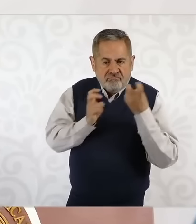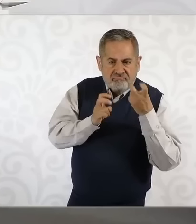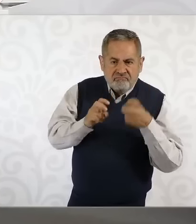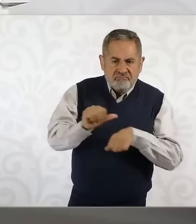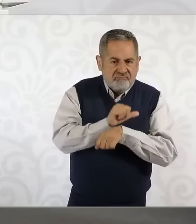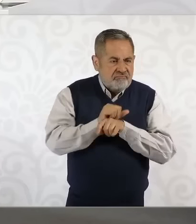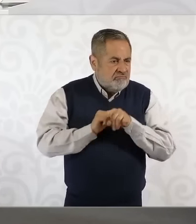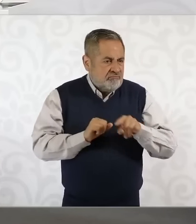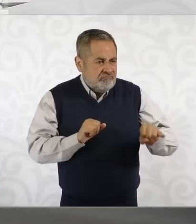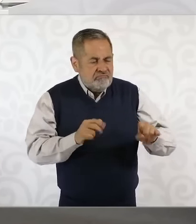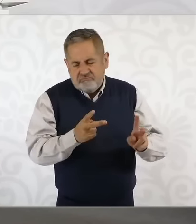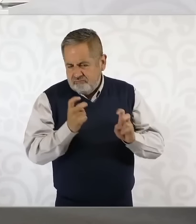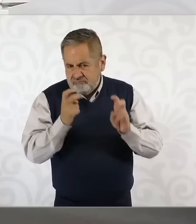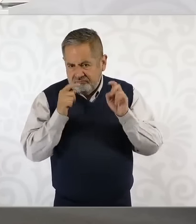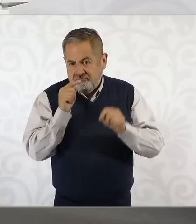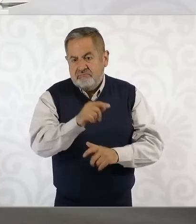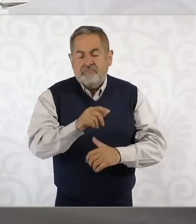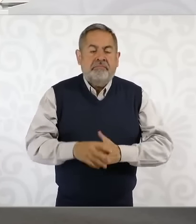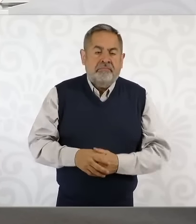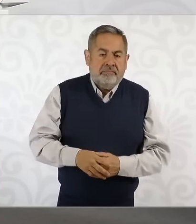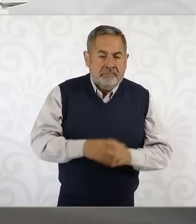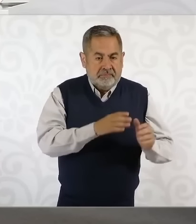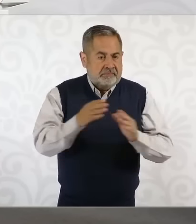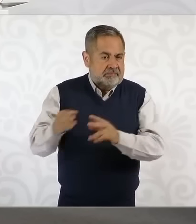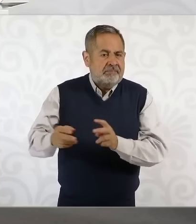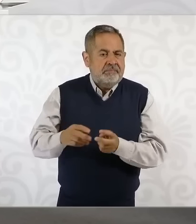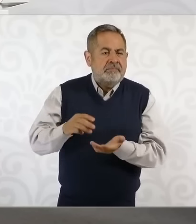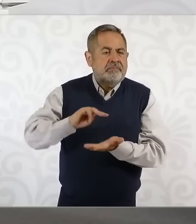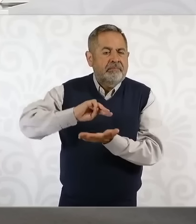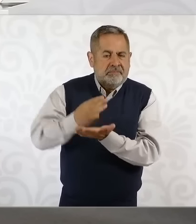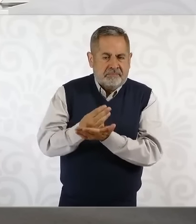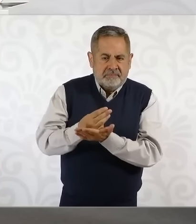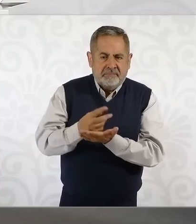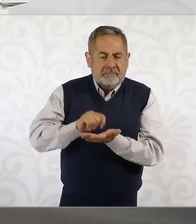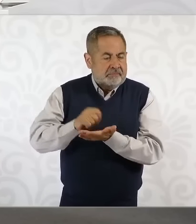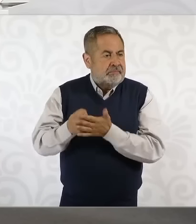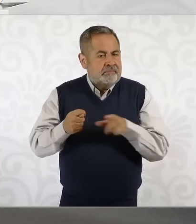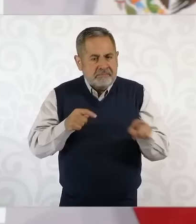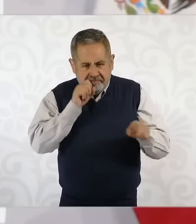En Matamoros, Tamaulipas, como resultado de cateos y operativos coordinados, fueron detenidas